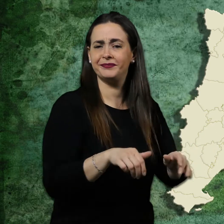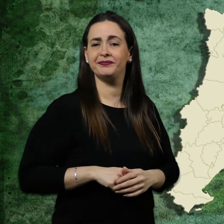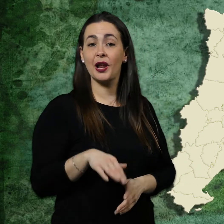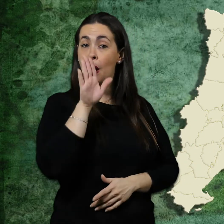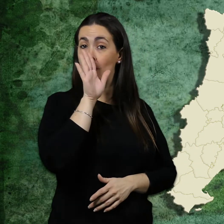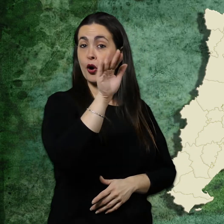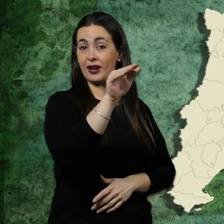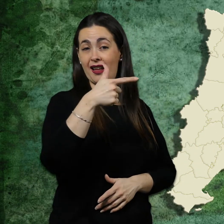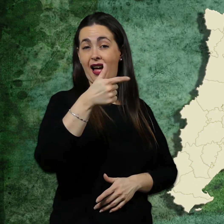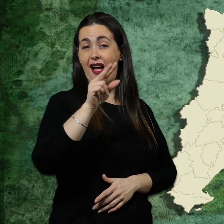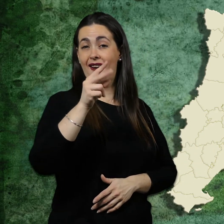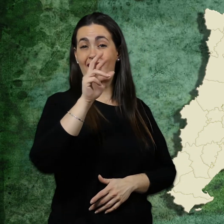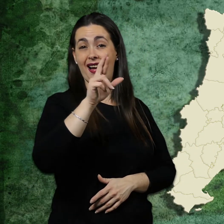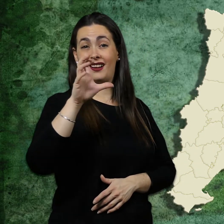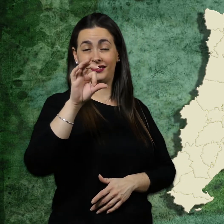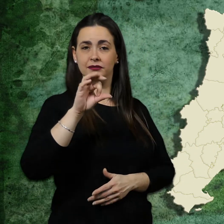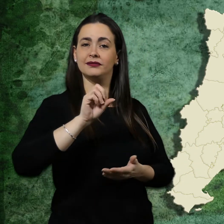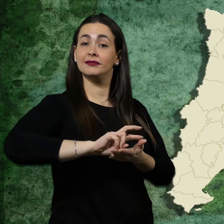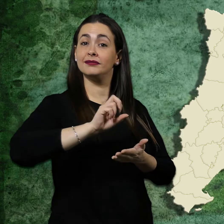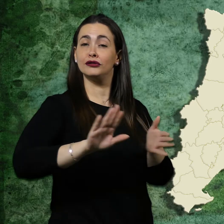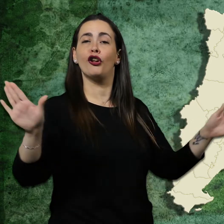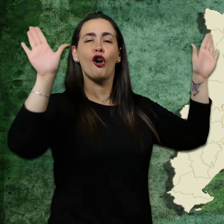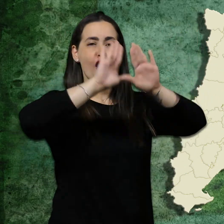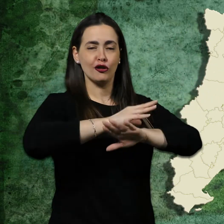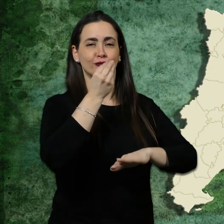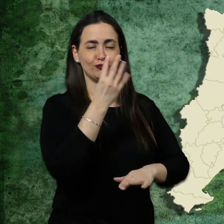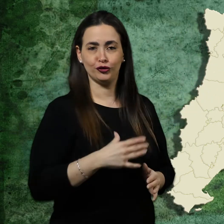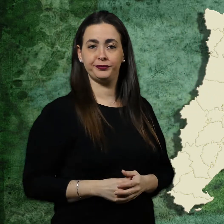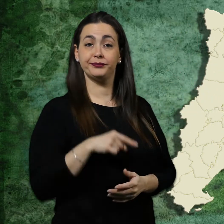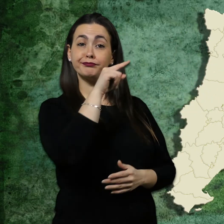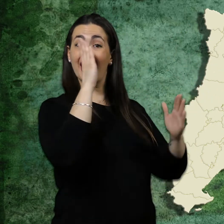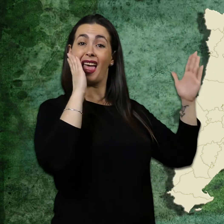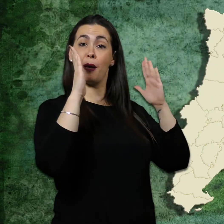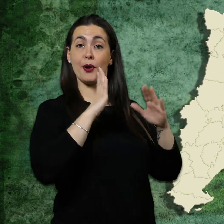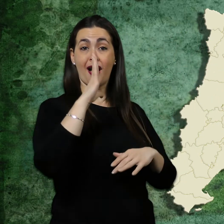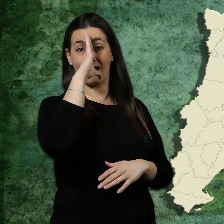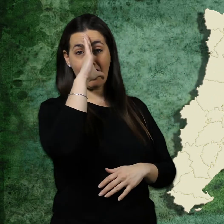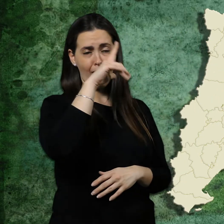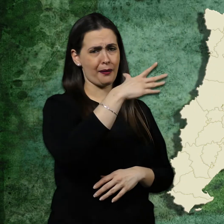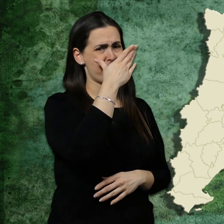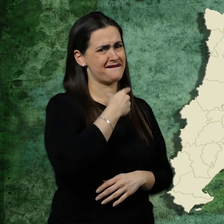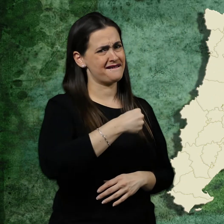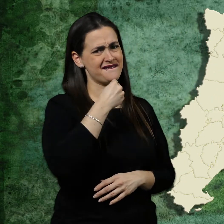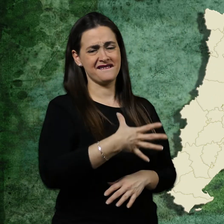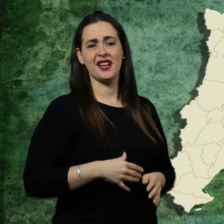Fer la caminada nocturna pel massís de les Gavarres. Divertir-se durant el Carnaval.